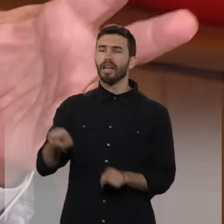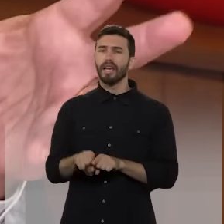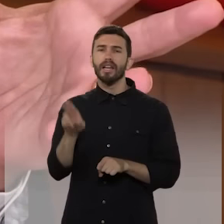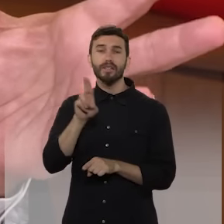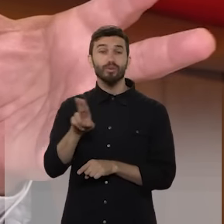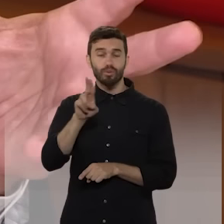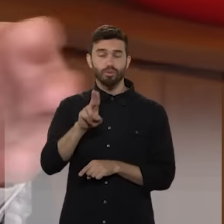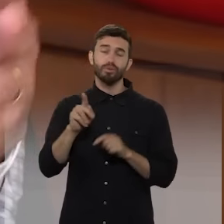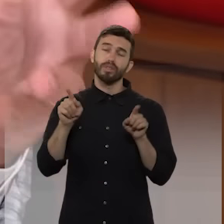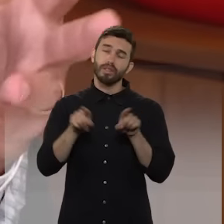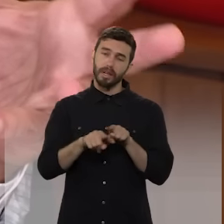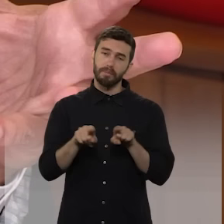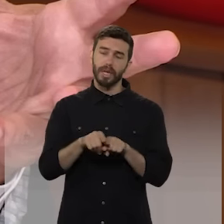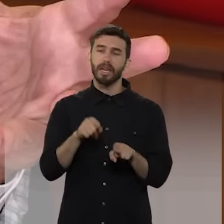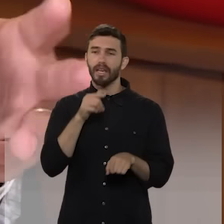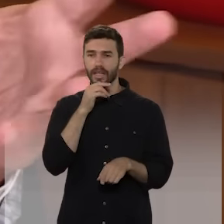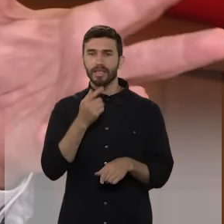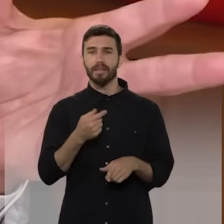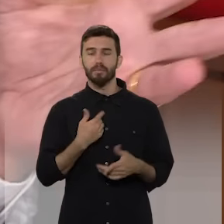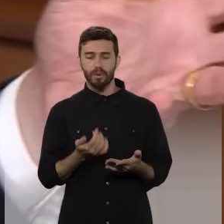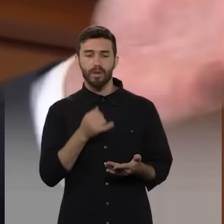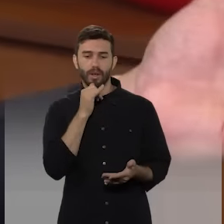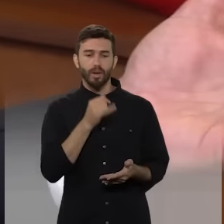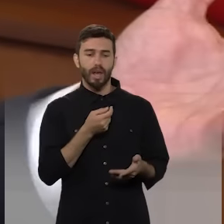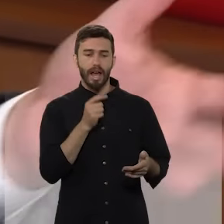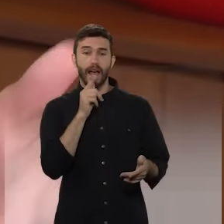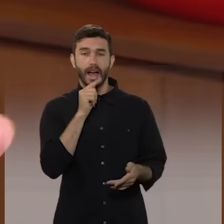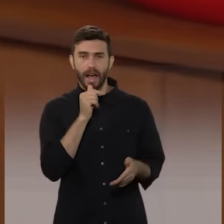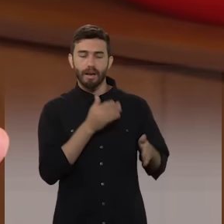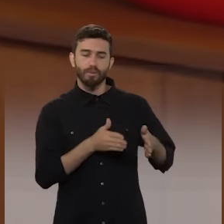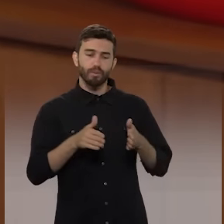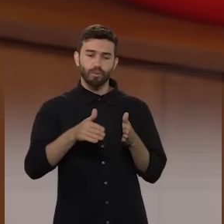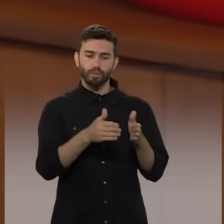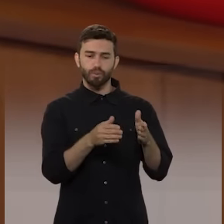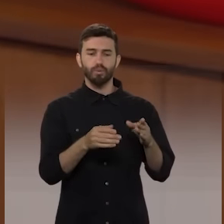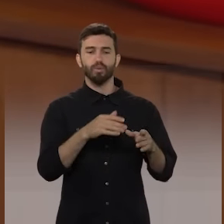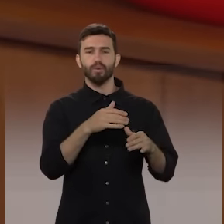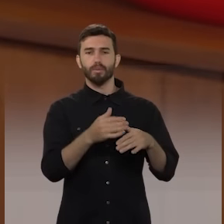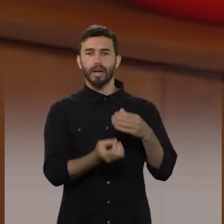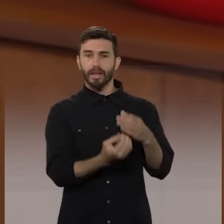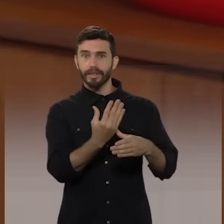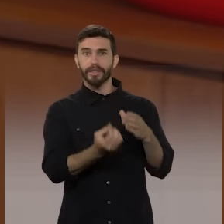querem falar da sua geração. Vamos pegar o Canadá, onde nós estamos instalados. O Canadá, ele tem uma